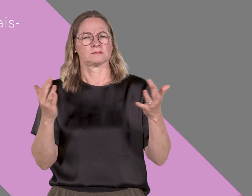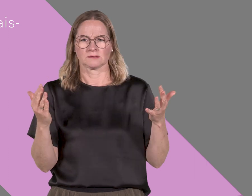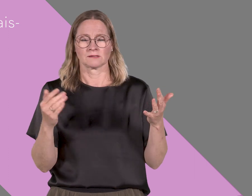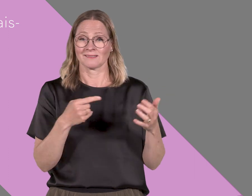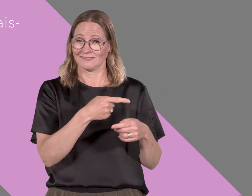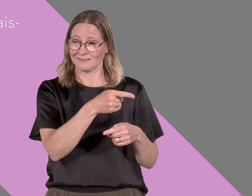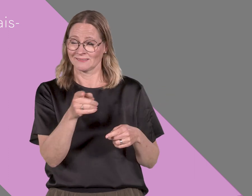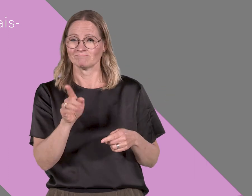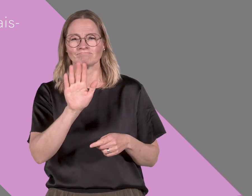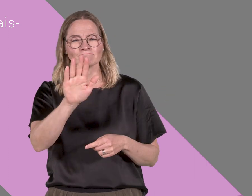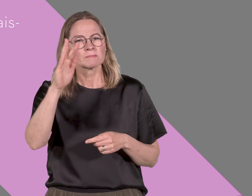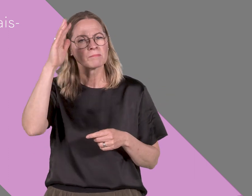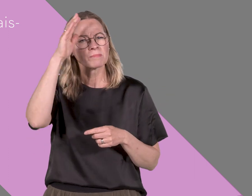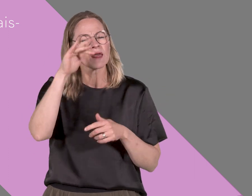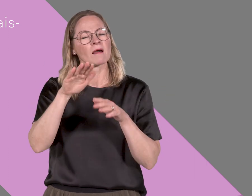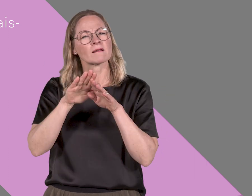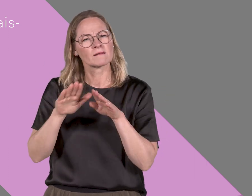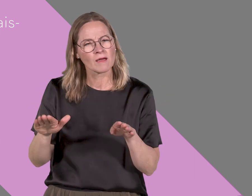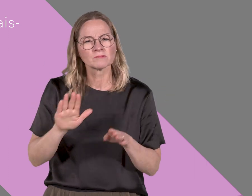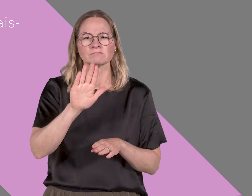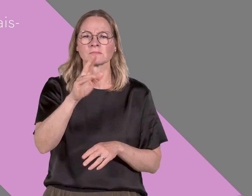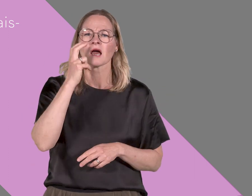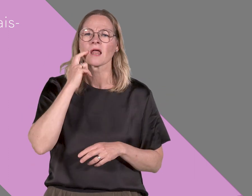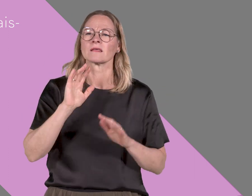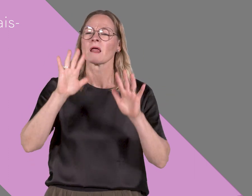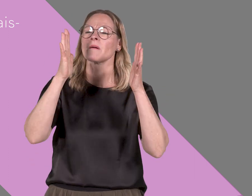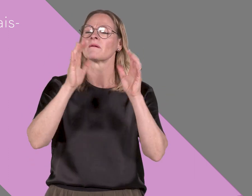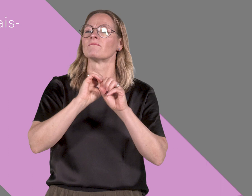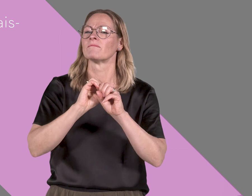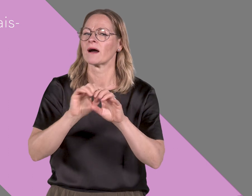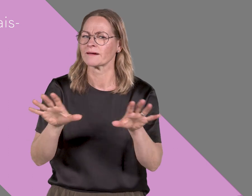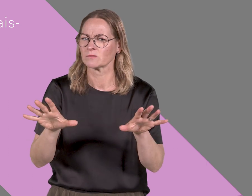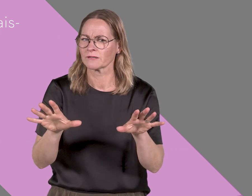jotka vaikuttavat mielenrauhaasi ja arkielämääsi.